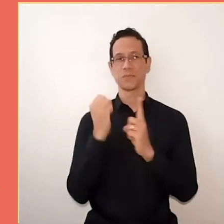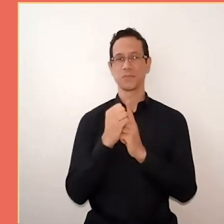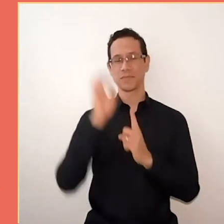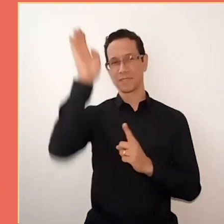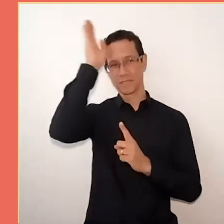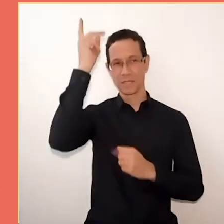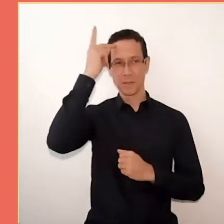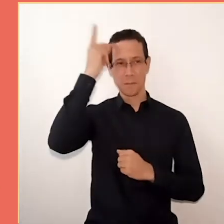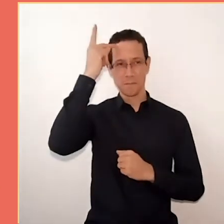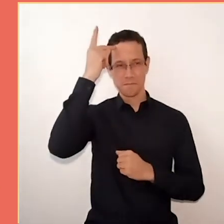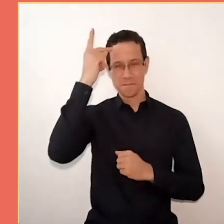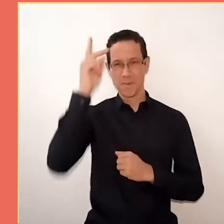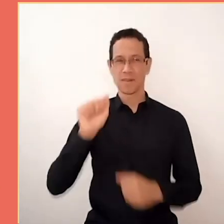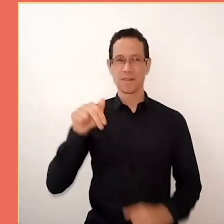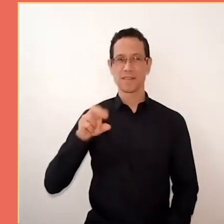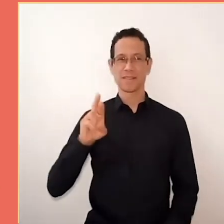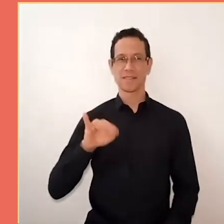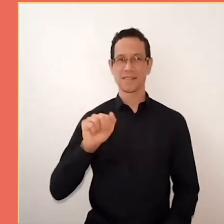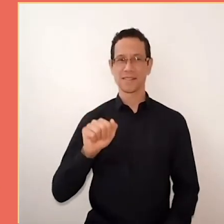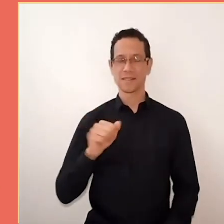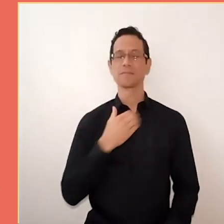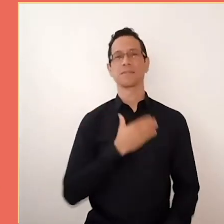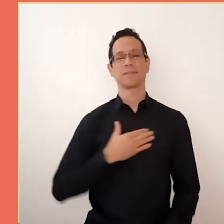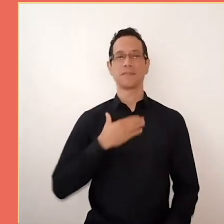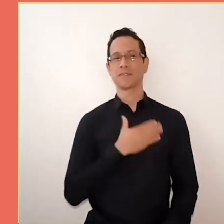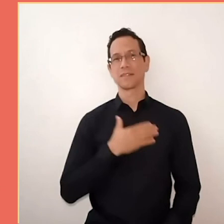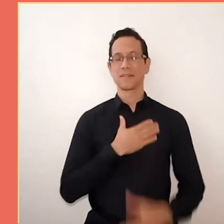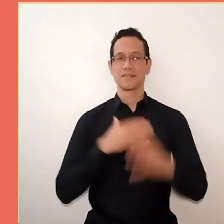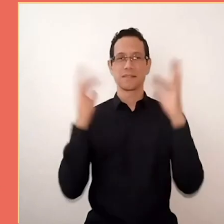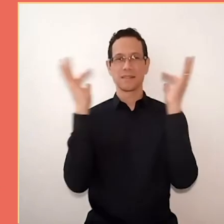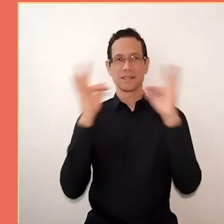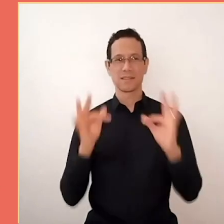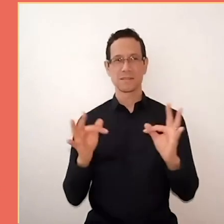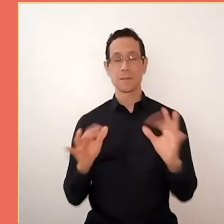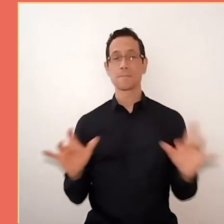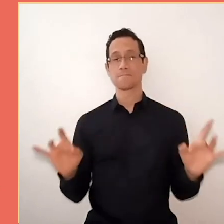na presença da Andreia, dizer que a gente fica muito feliz na conclusão de mais um seminário.